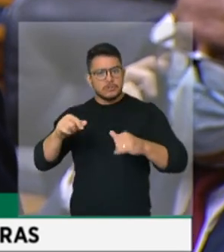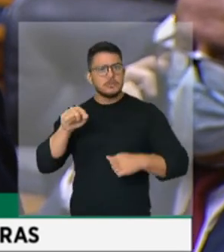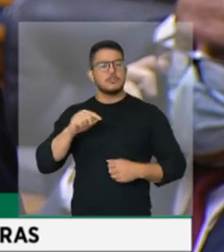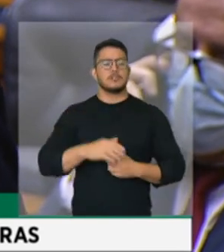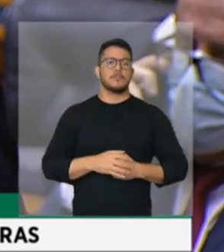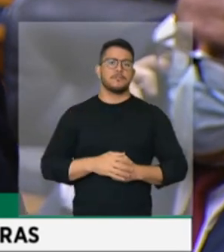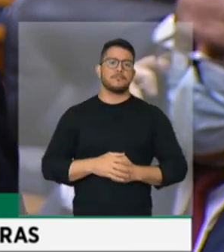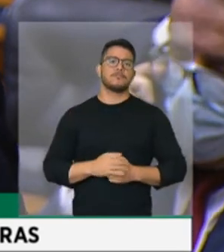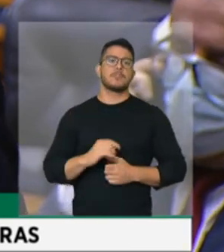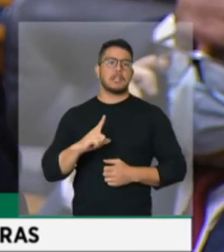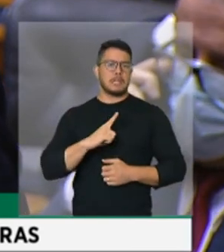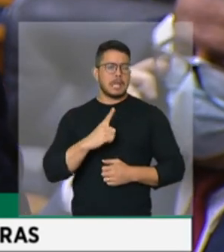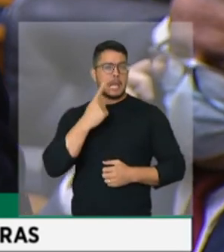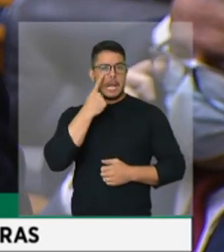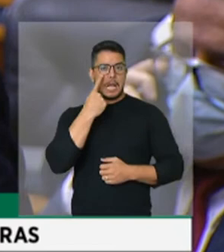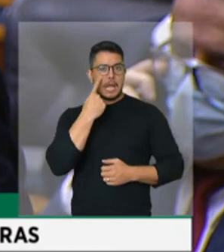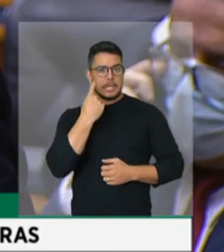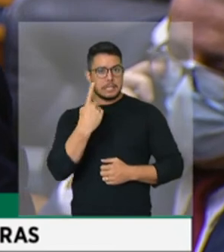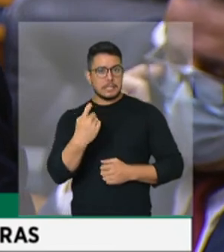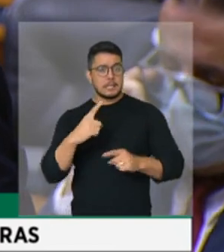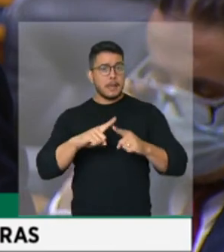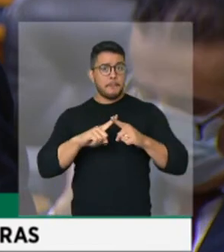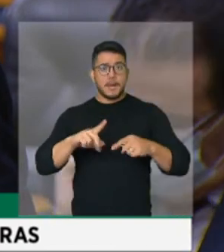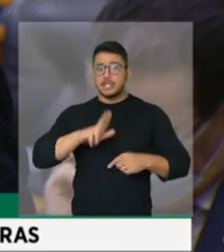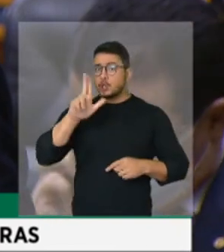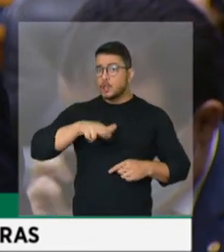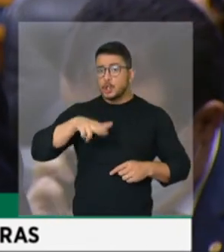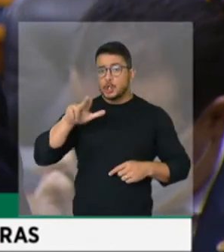TANTOS OUTROS? AGORA NUNCA RECEBI UM BENEFÍCIO SEQUER